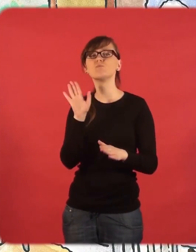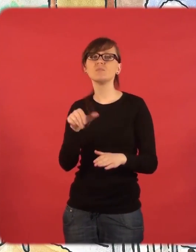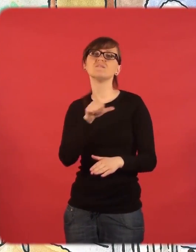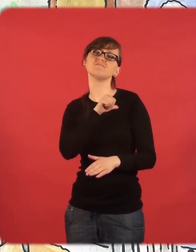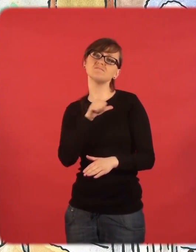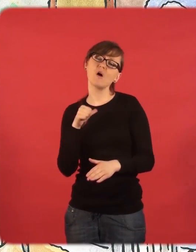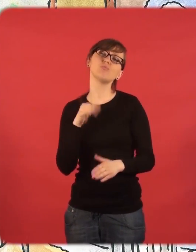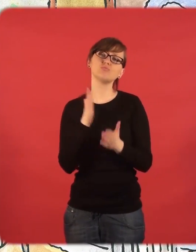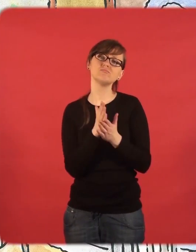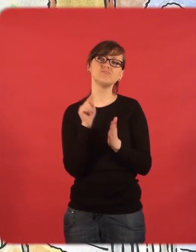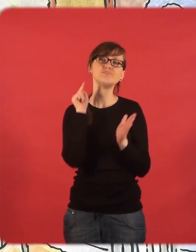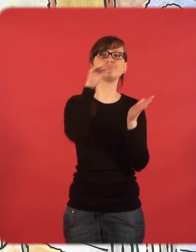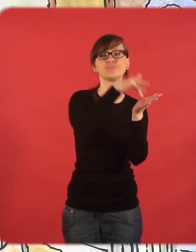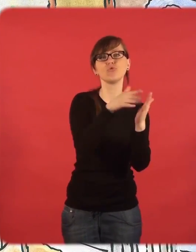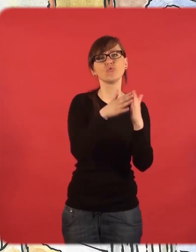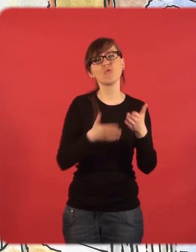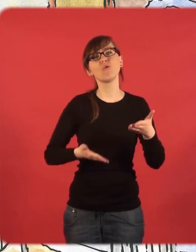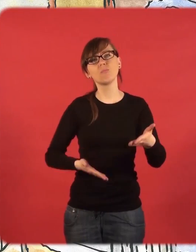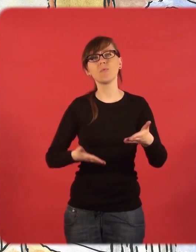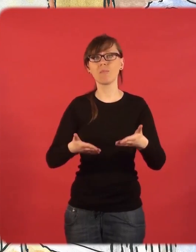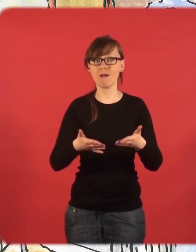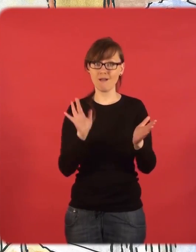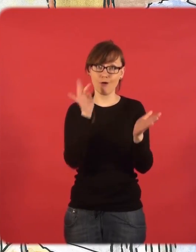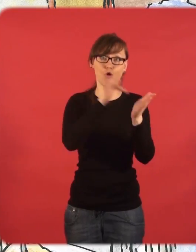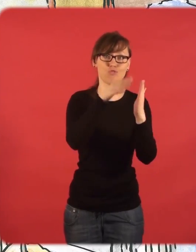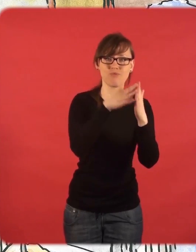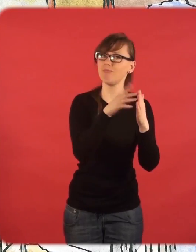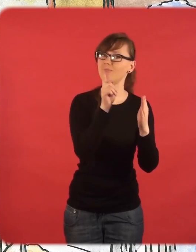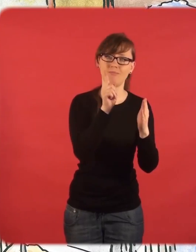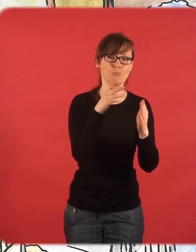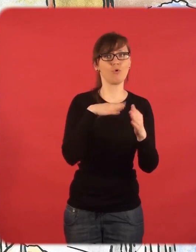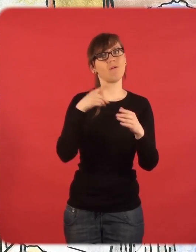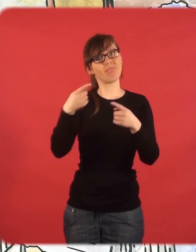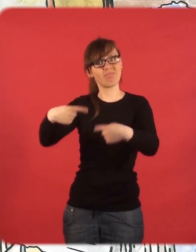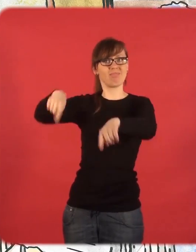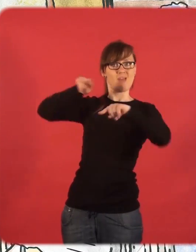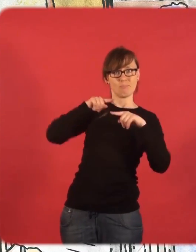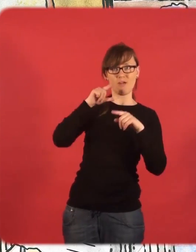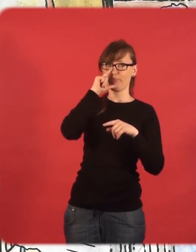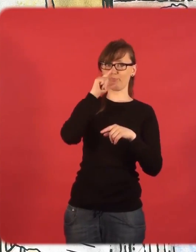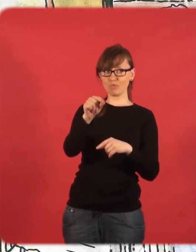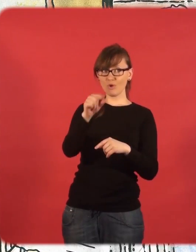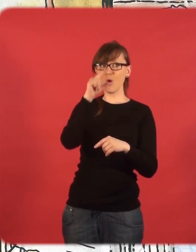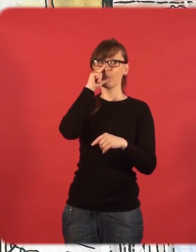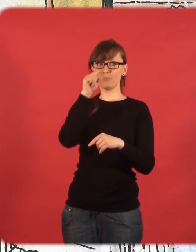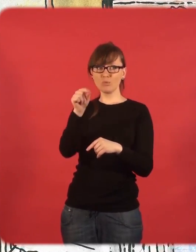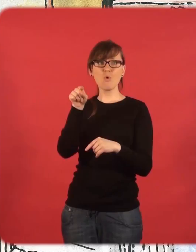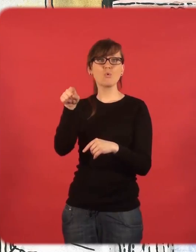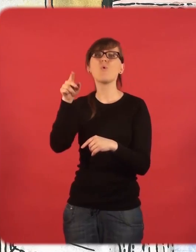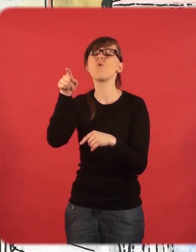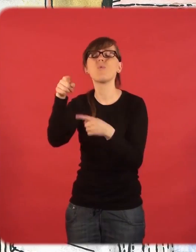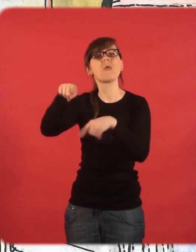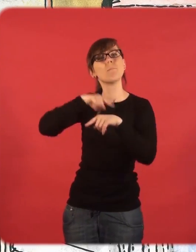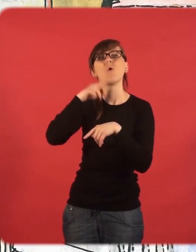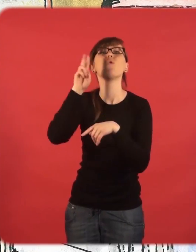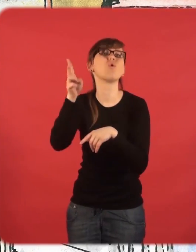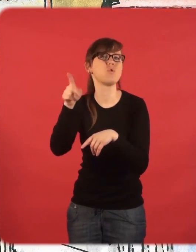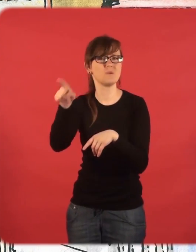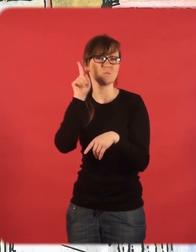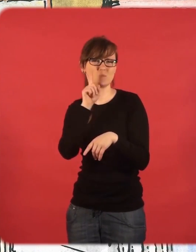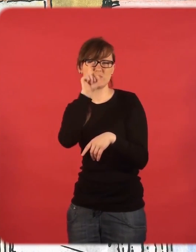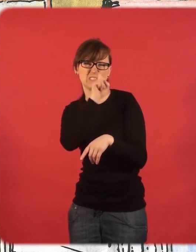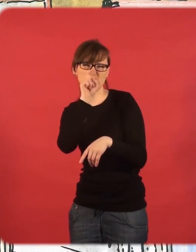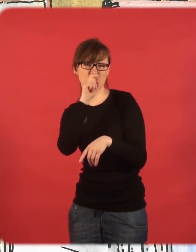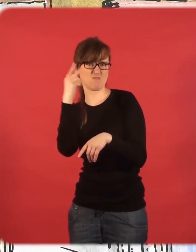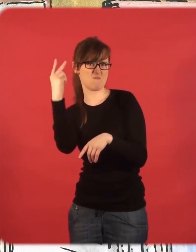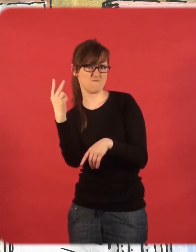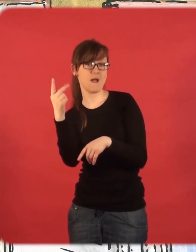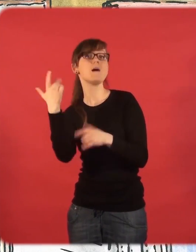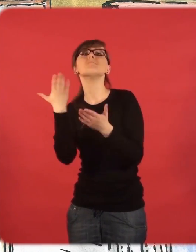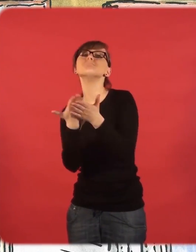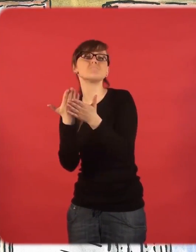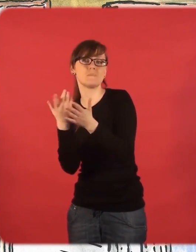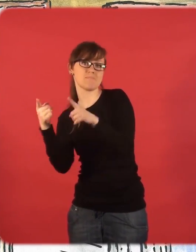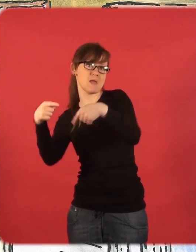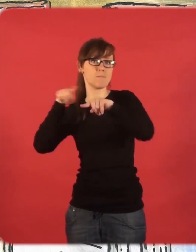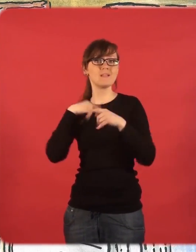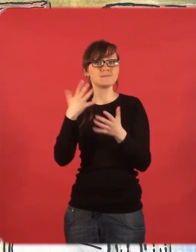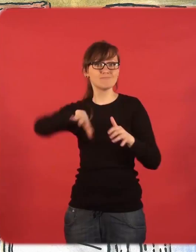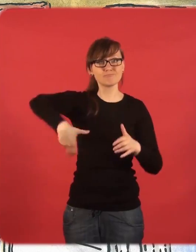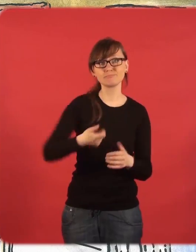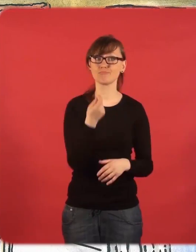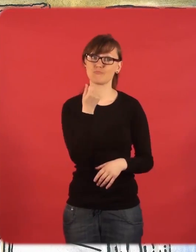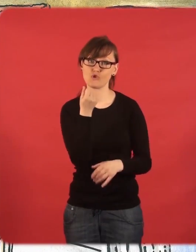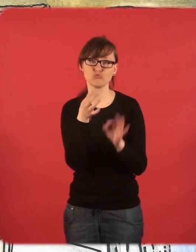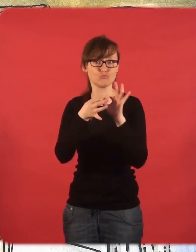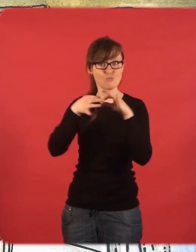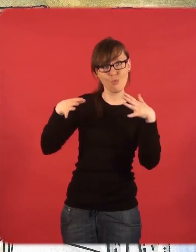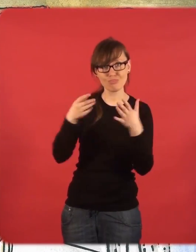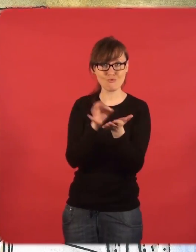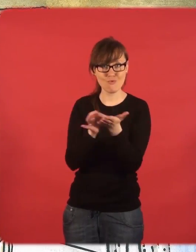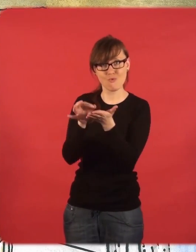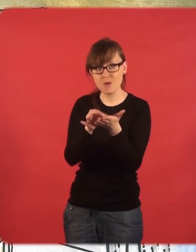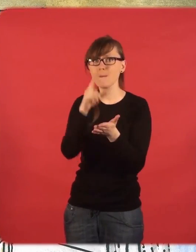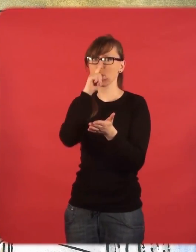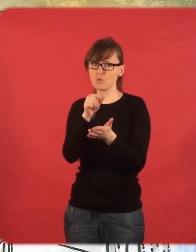Pinokio poszedł sam w dalszą drogę, ale został napadnięty przez dwóch zbójców. Chcieli mu ukraść złote monety.